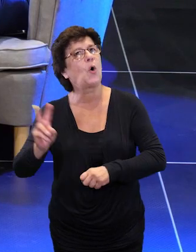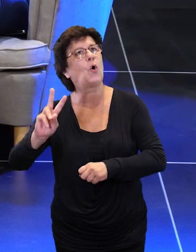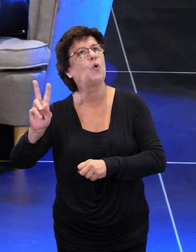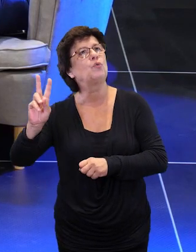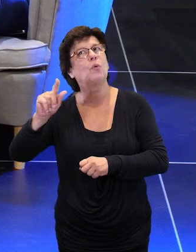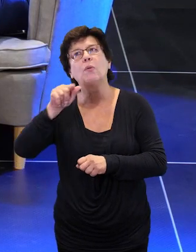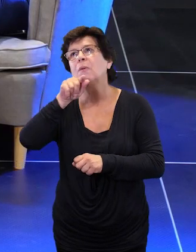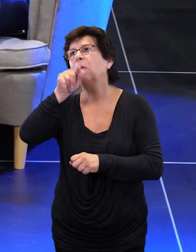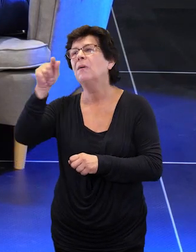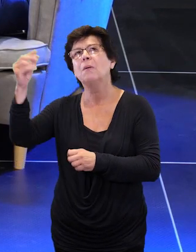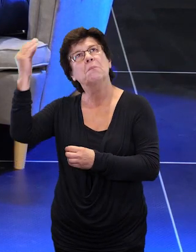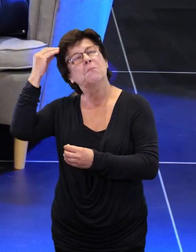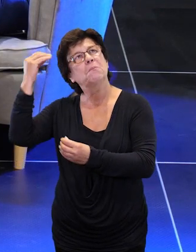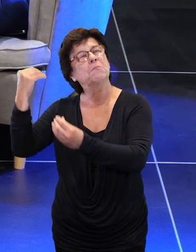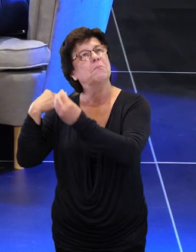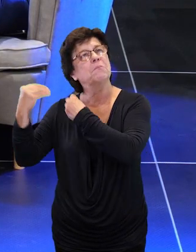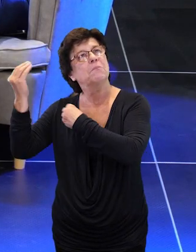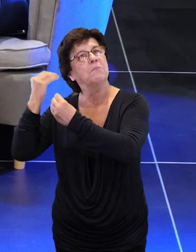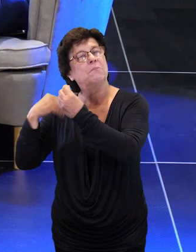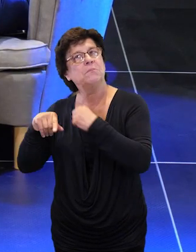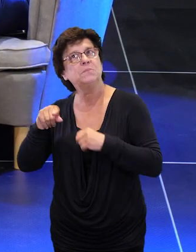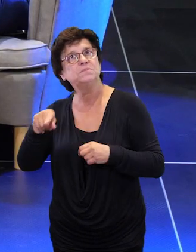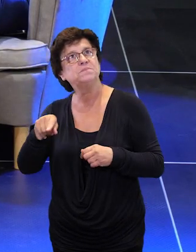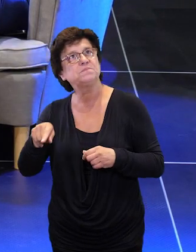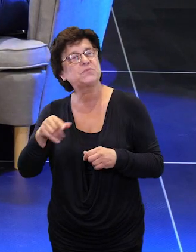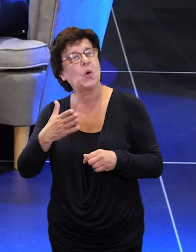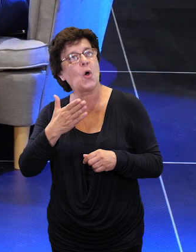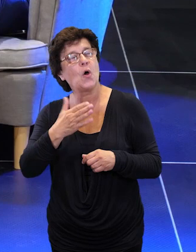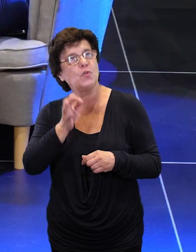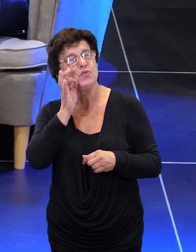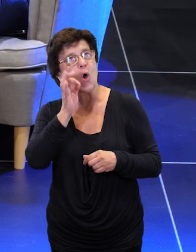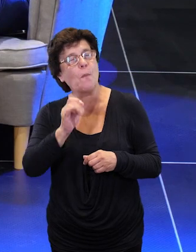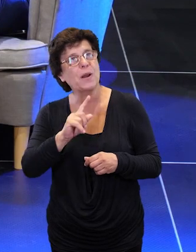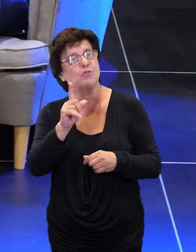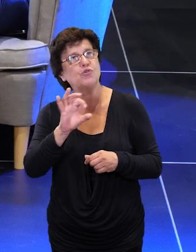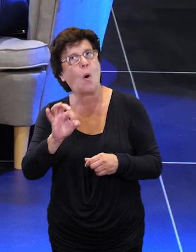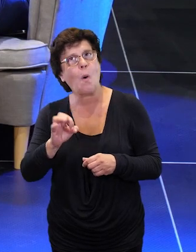Czyli zupełnie niesprawdzonych rzeczy, niepotwierdzonych gdzieś,